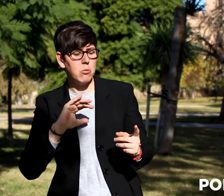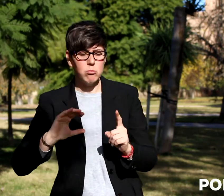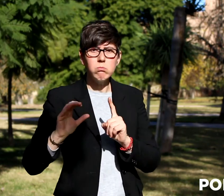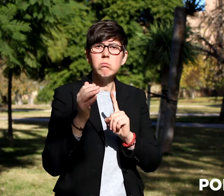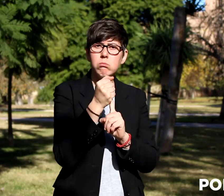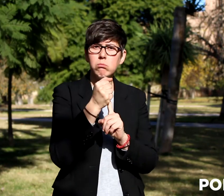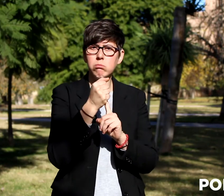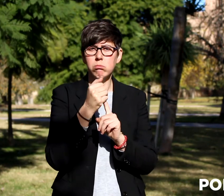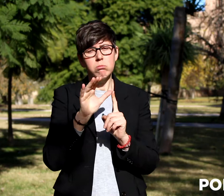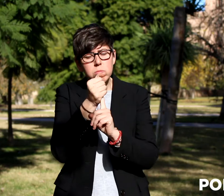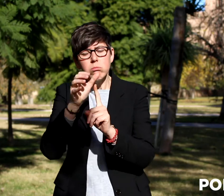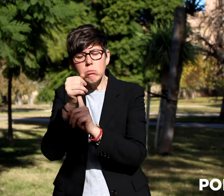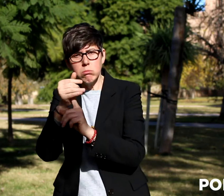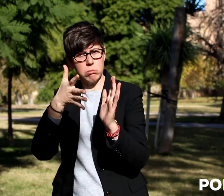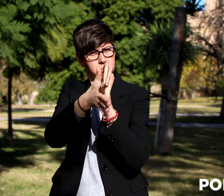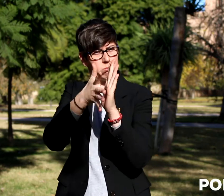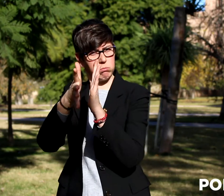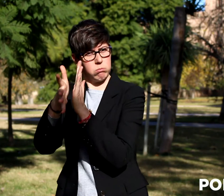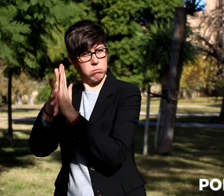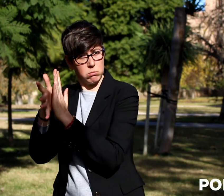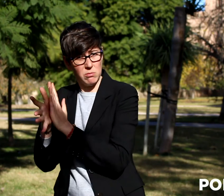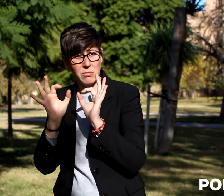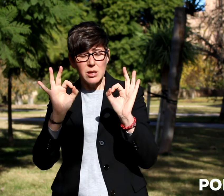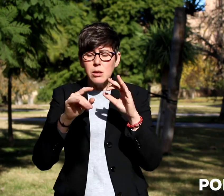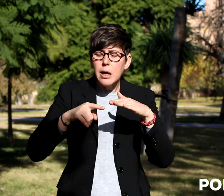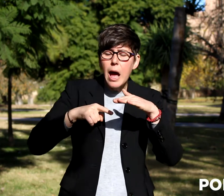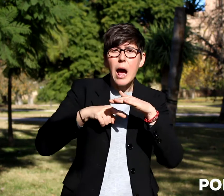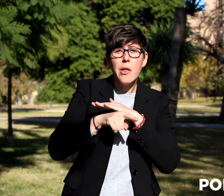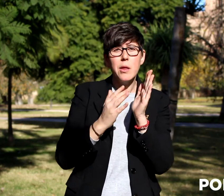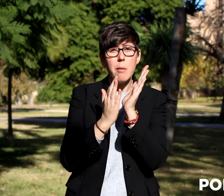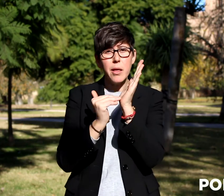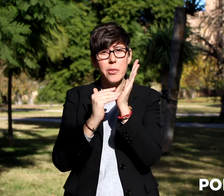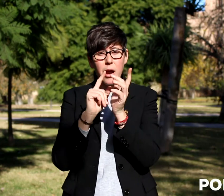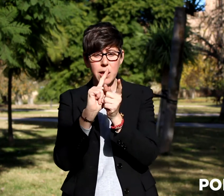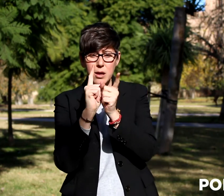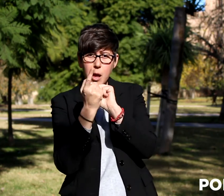para mejorar el bienestar de la ciudadanía. Ahora voy a explicaros ciertos éxitos conseguidos.